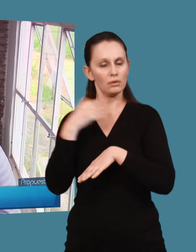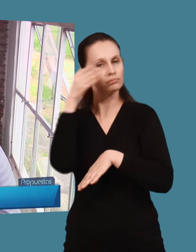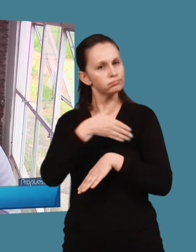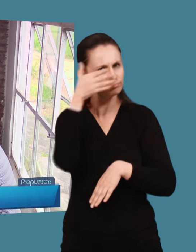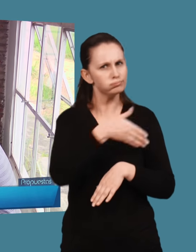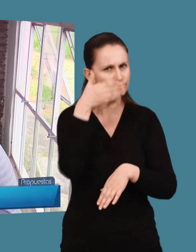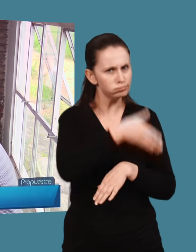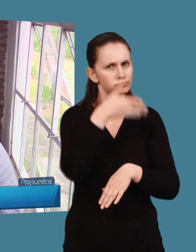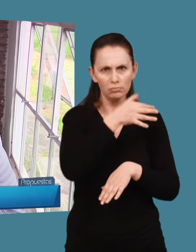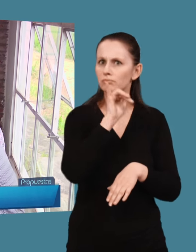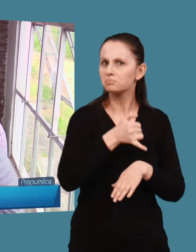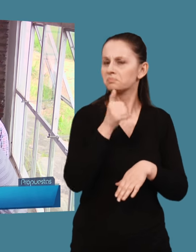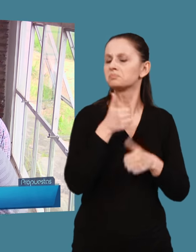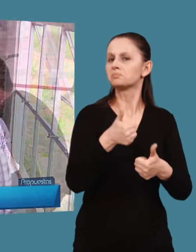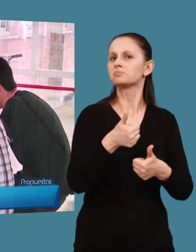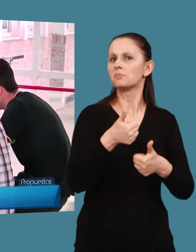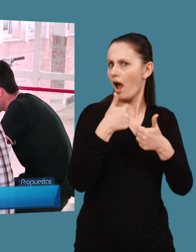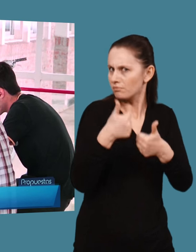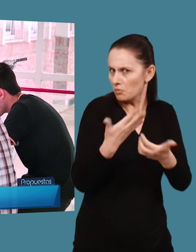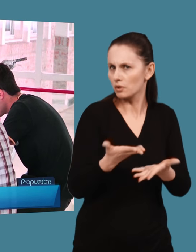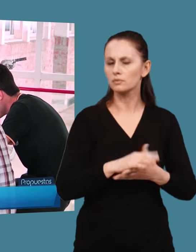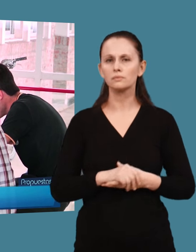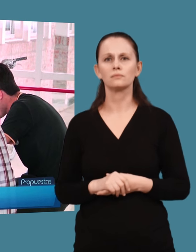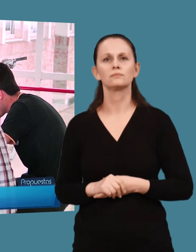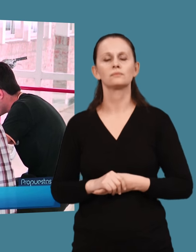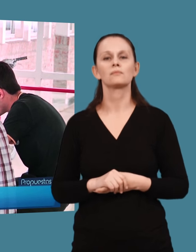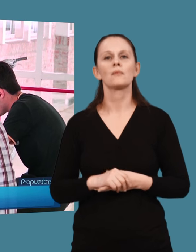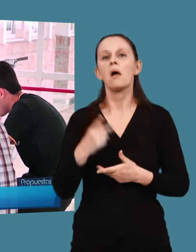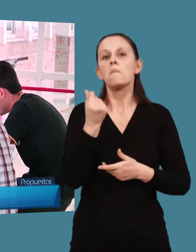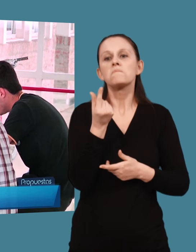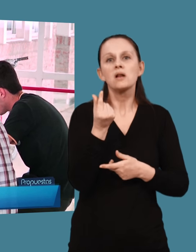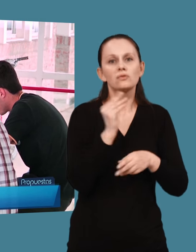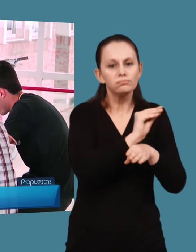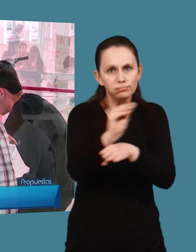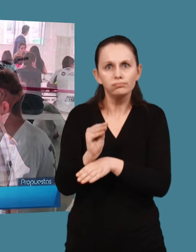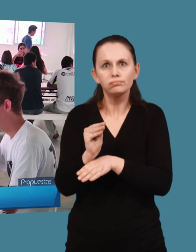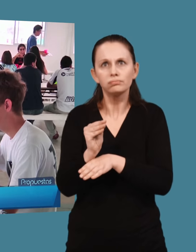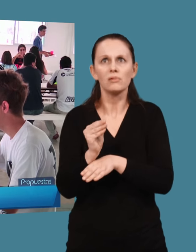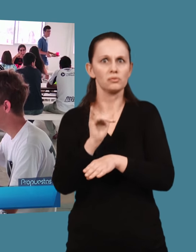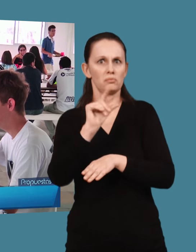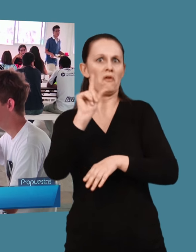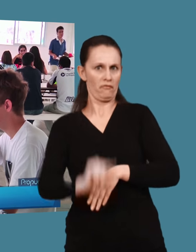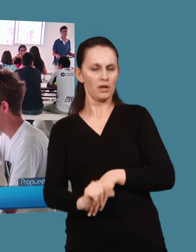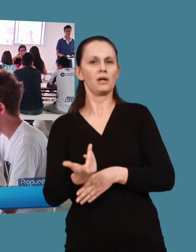lo usamos mucho y es algo bueno. Los precios del comedor son muy económicos,